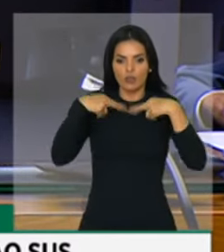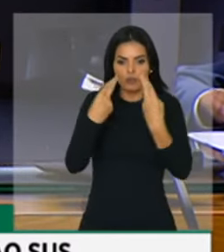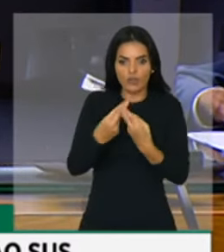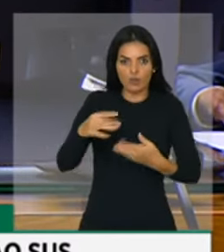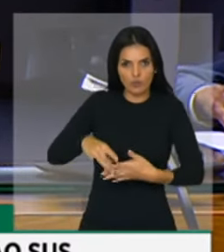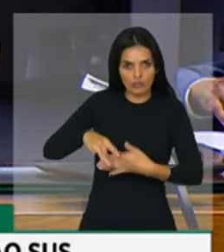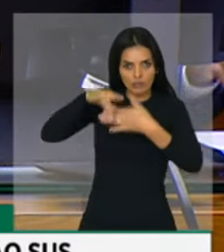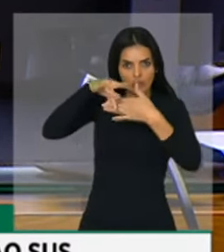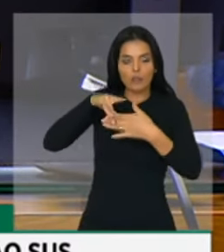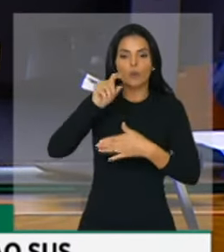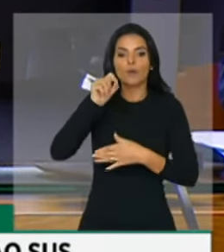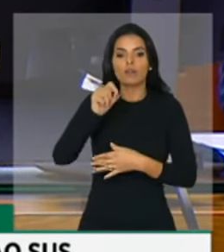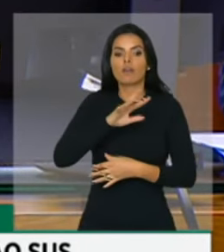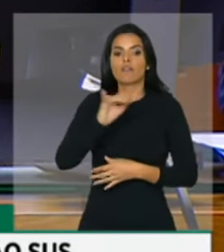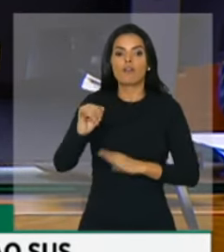PAUTAR PROJETOS QUE TRATAM DE COVID E QUE IRÍAMOS FAZER UM